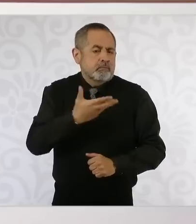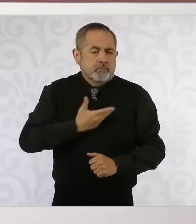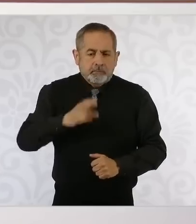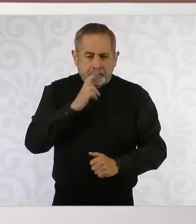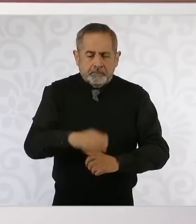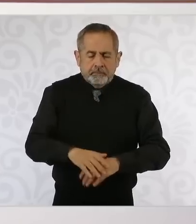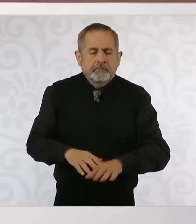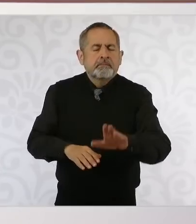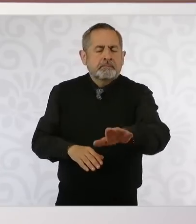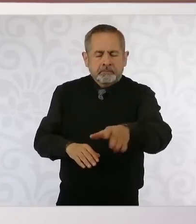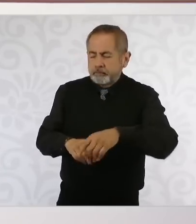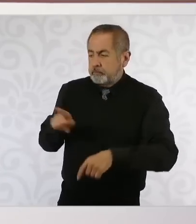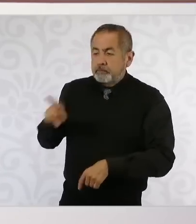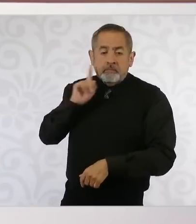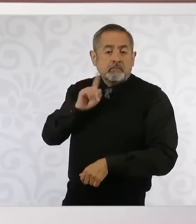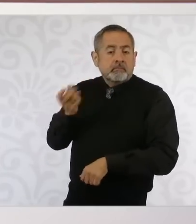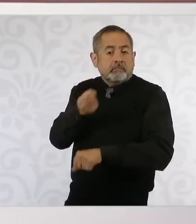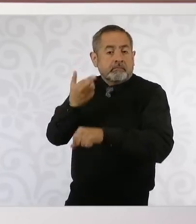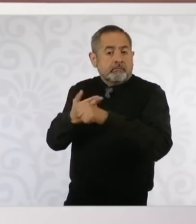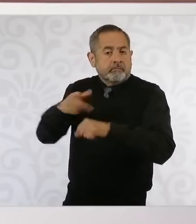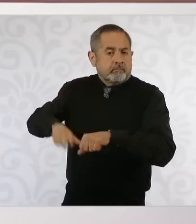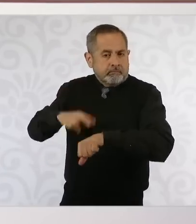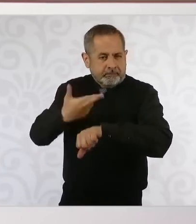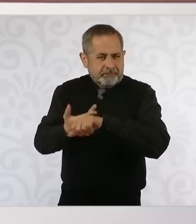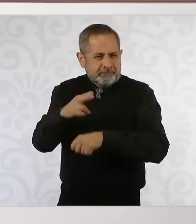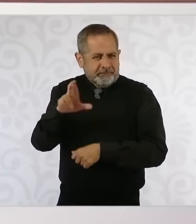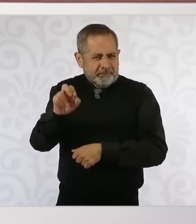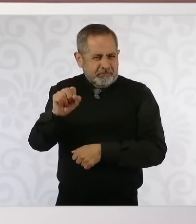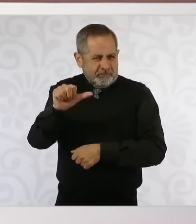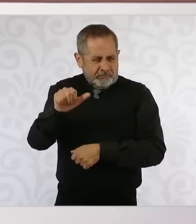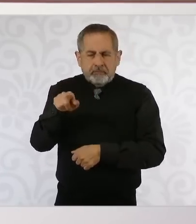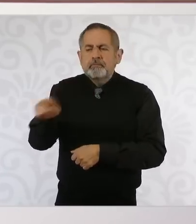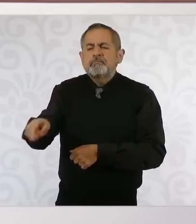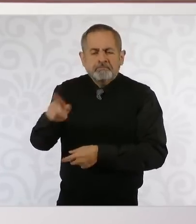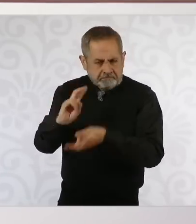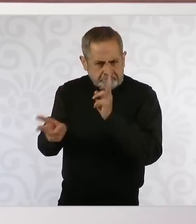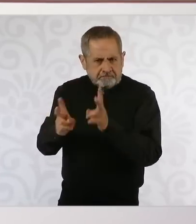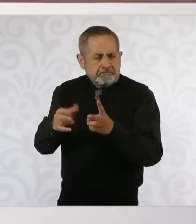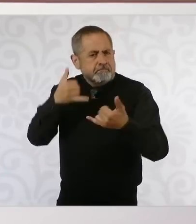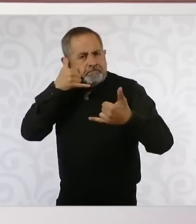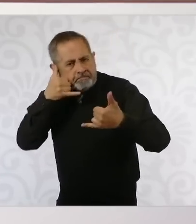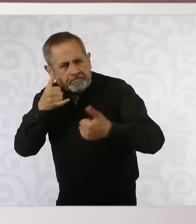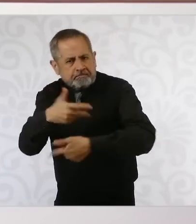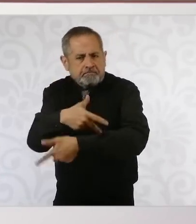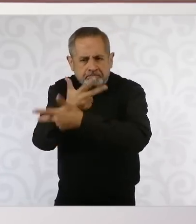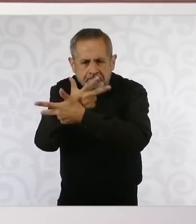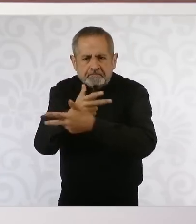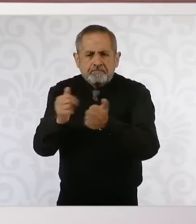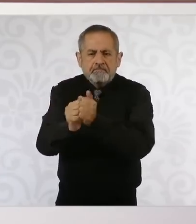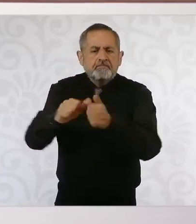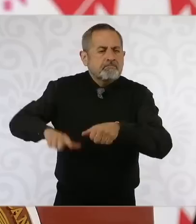algunos gobernadores o hablando a distancia en conferencias a distancia para atender el